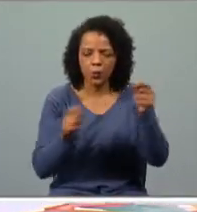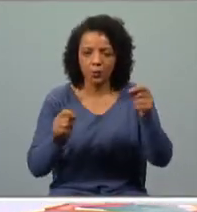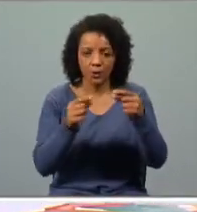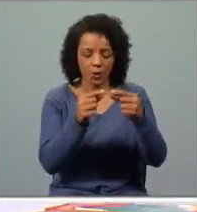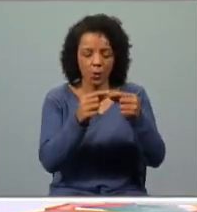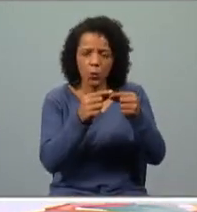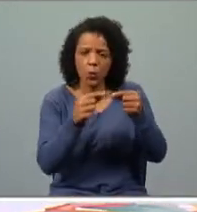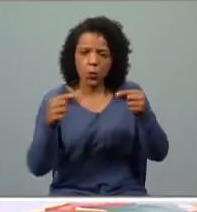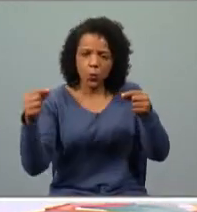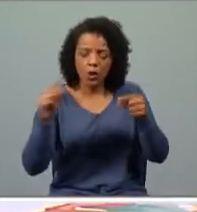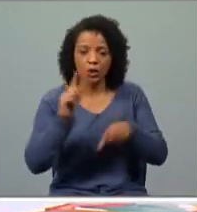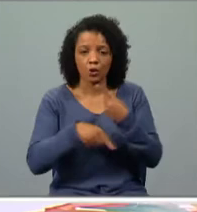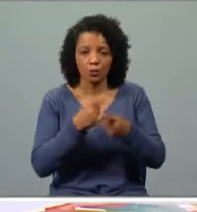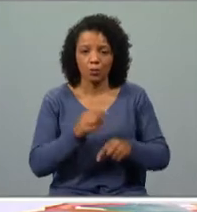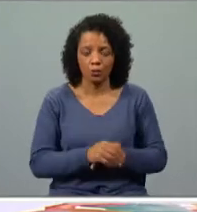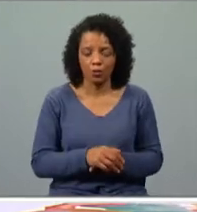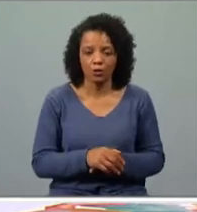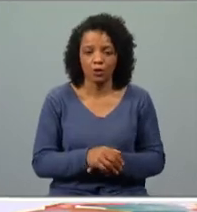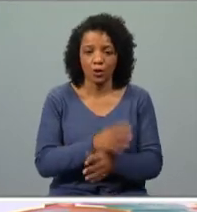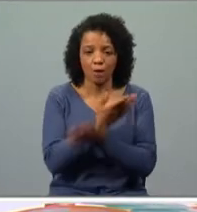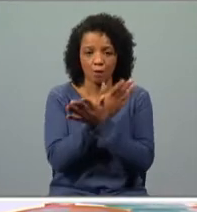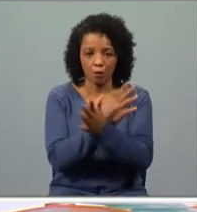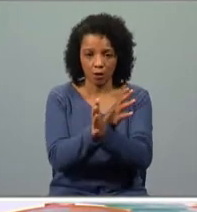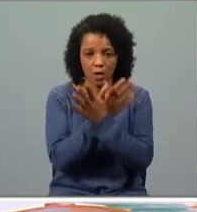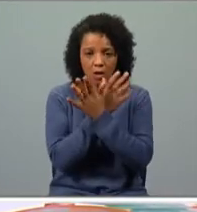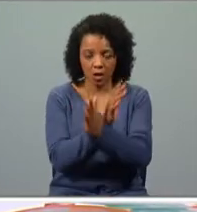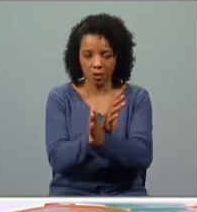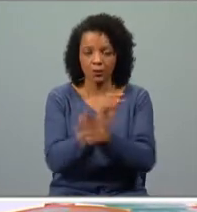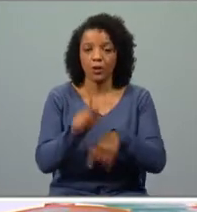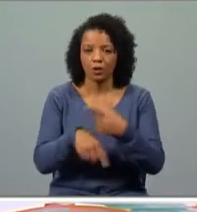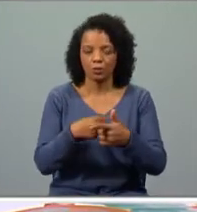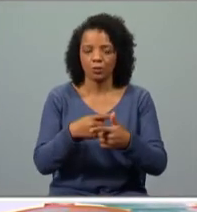ponta depois num da fogueira e isto depois deles terem ganhado forças 小費，然後是篝火之一和這個在他們獲得力量之後